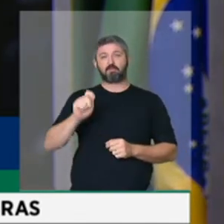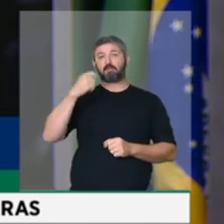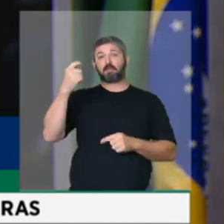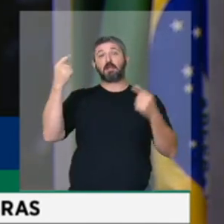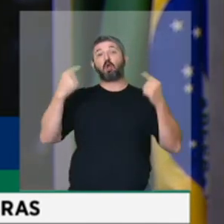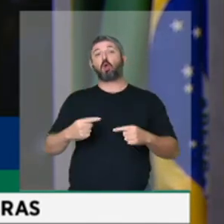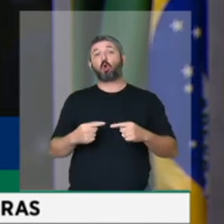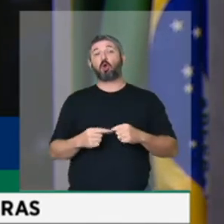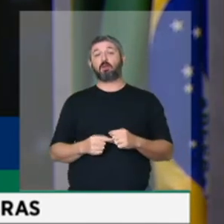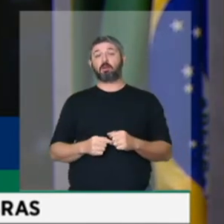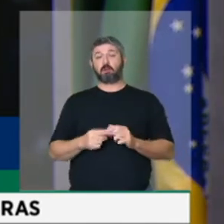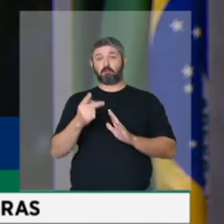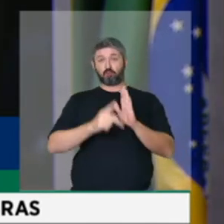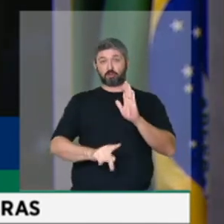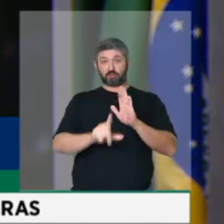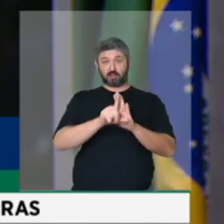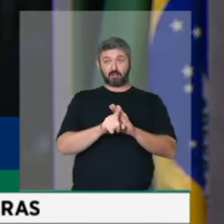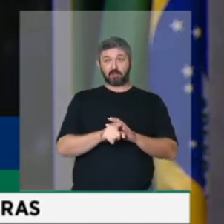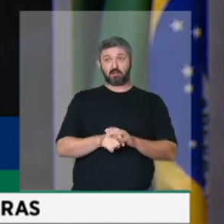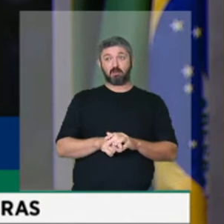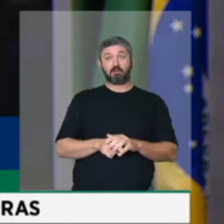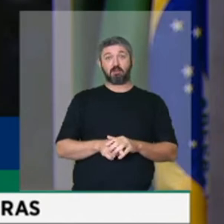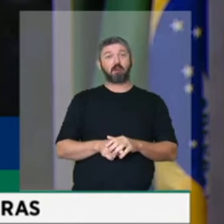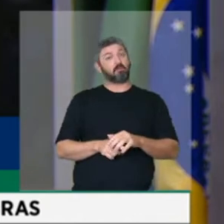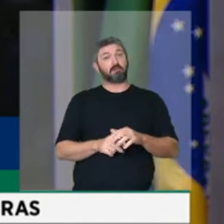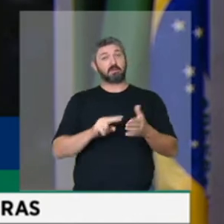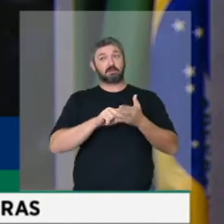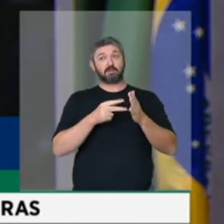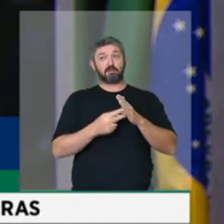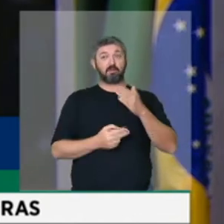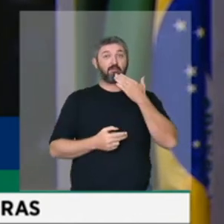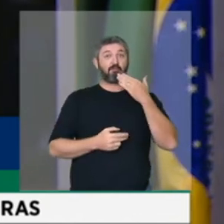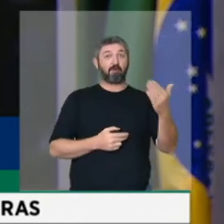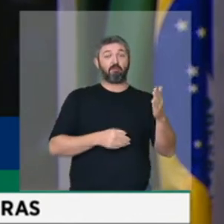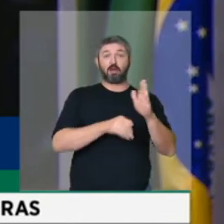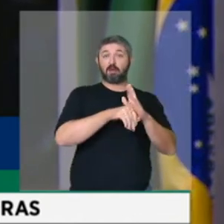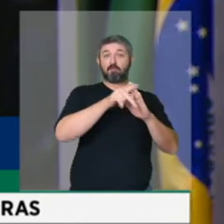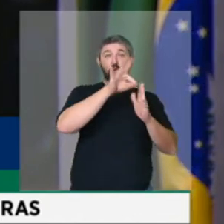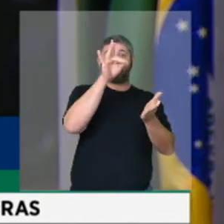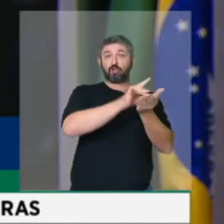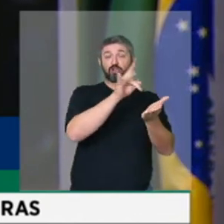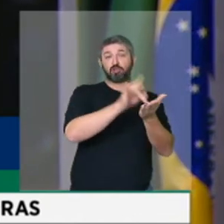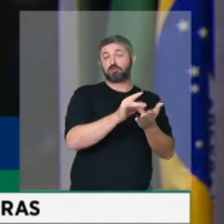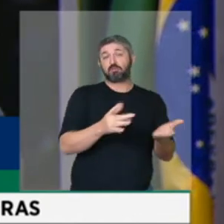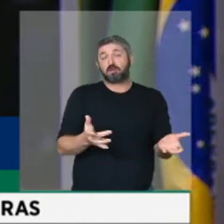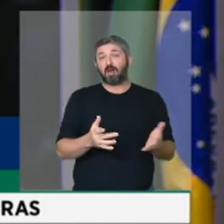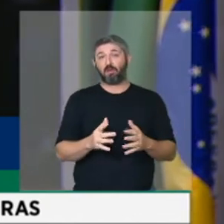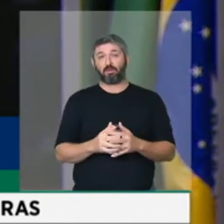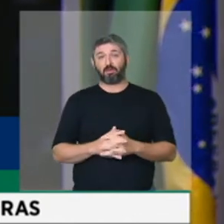QUE A UNIÃO DEVERÁREALOCAR TODA E QUALQUER POPULAÇÃO QUE ESTEJA NA FAIXA DE SERVIDÃO DE LINHAS DE TRANSMISSÃO DE ALTA TENSÃO.